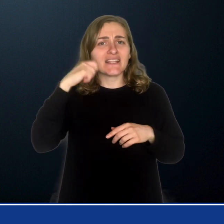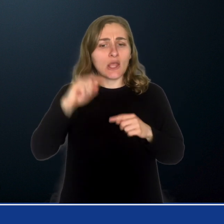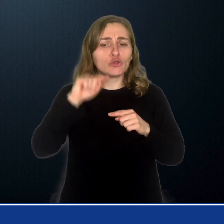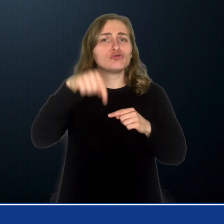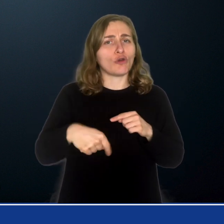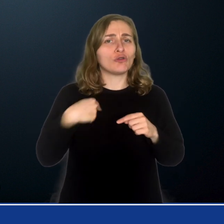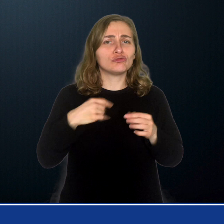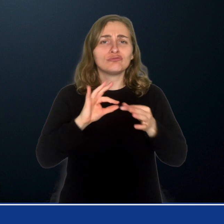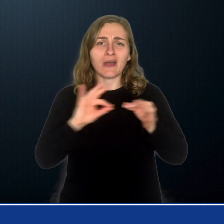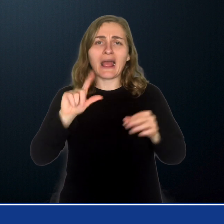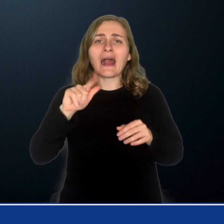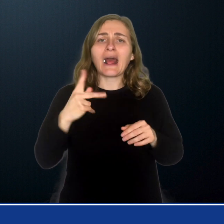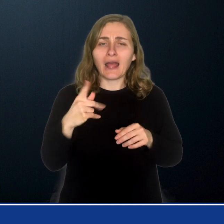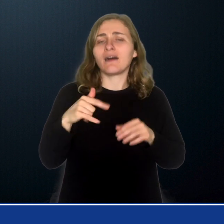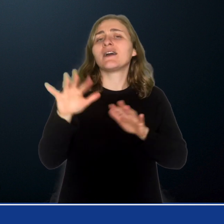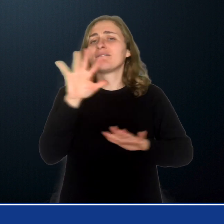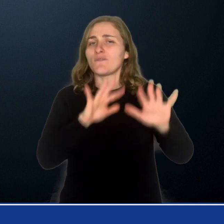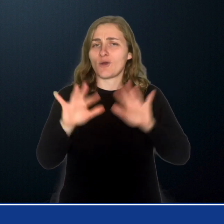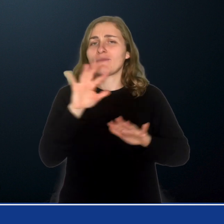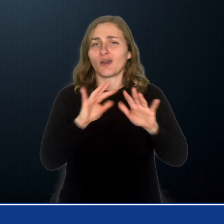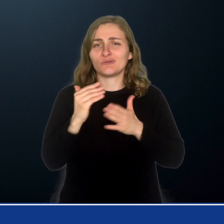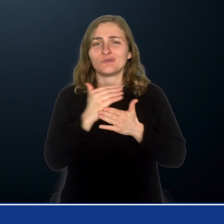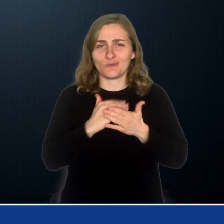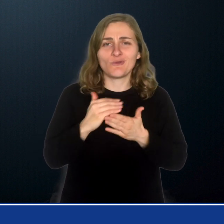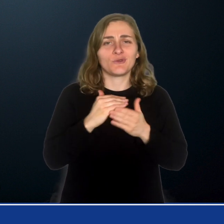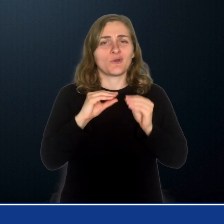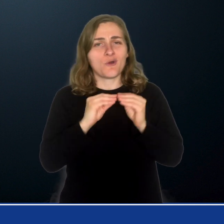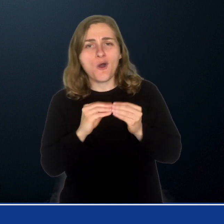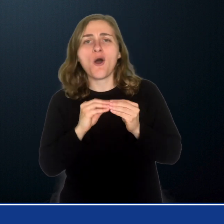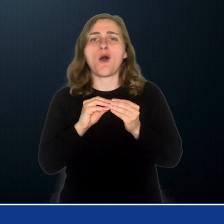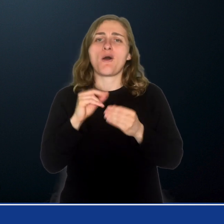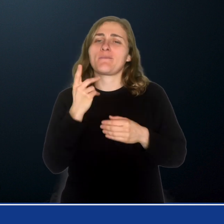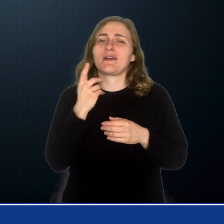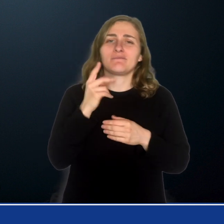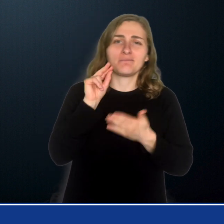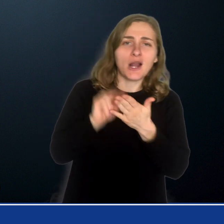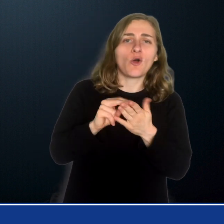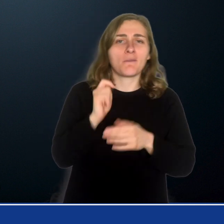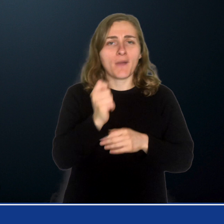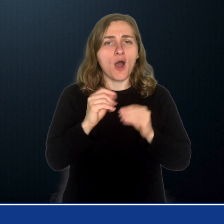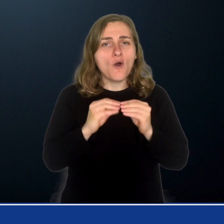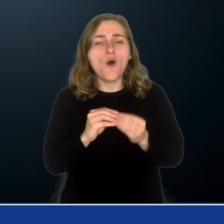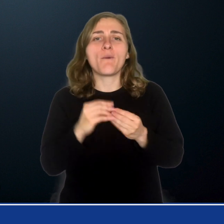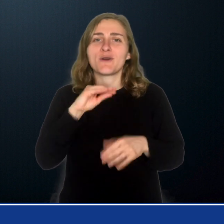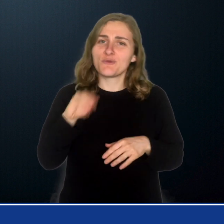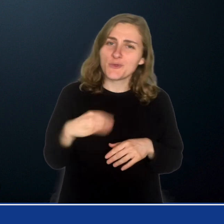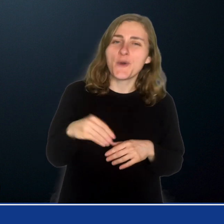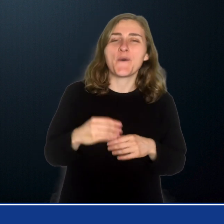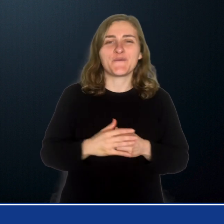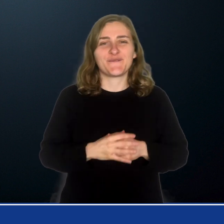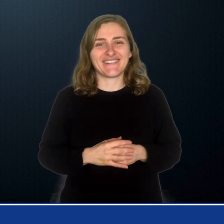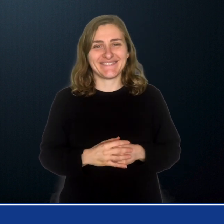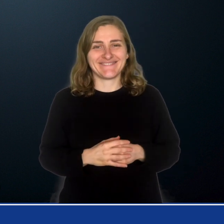Trovate tutte le info (come prenotarsi, come effettuare il pagamento, dove si mangia etc.) sempre cliccando nel link che sta nella descrizione di questo video.